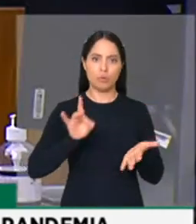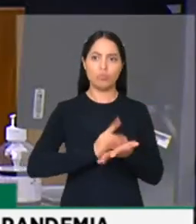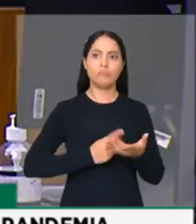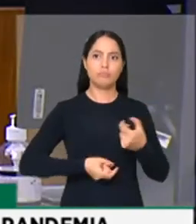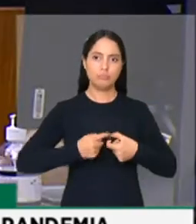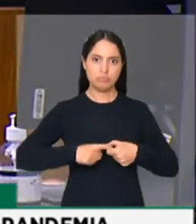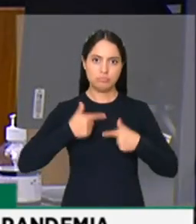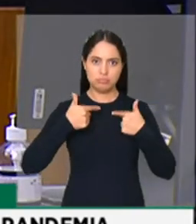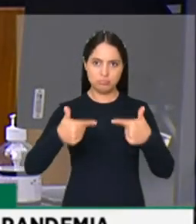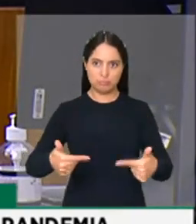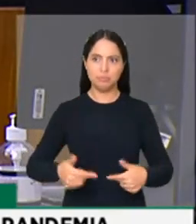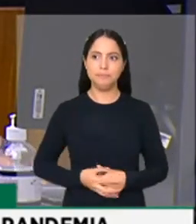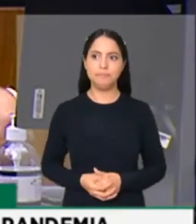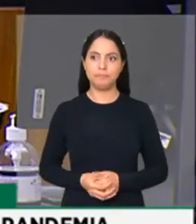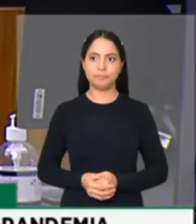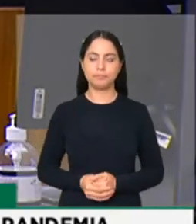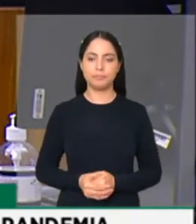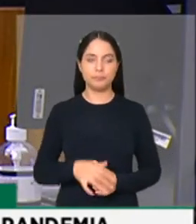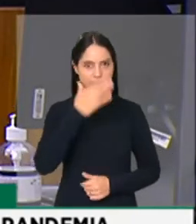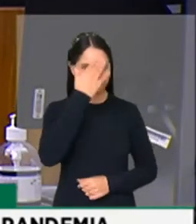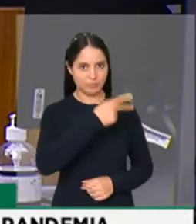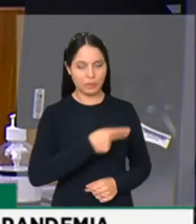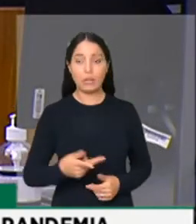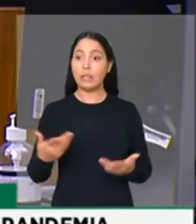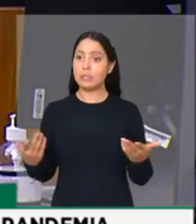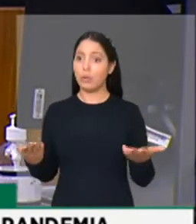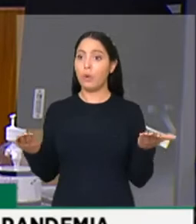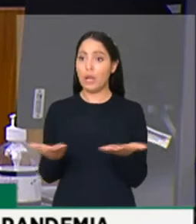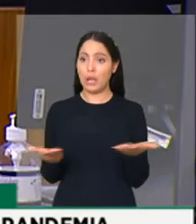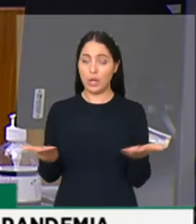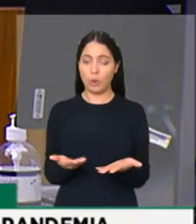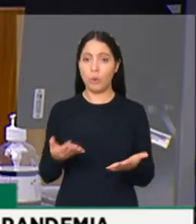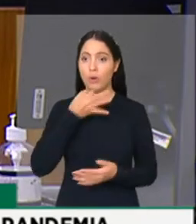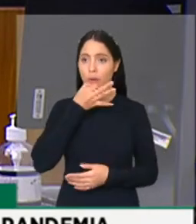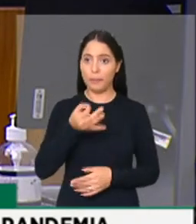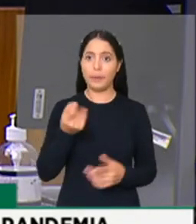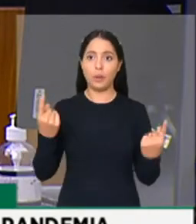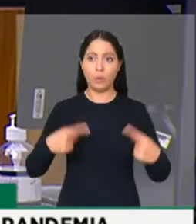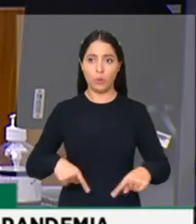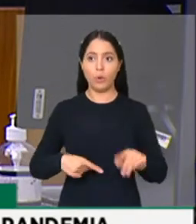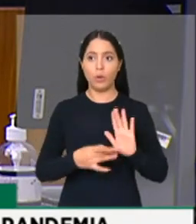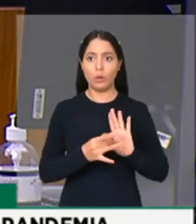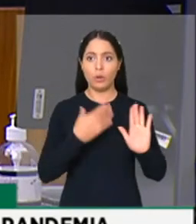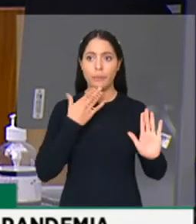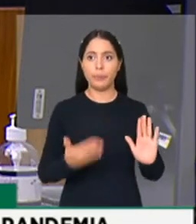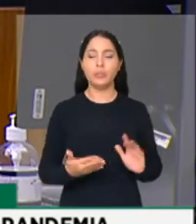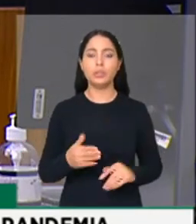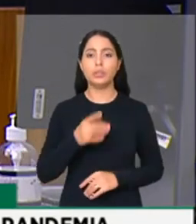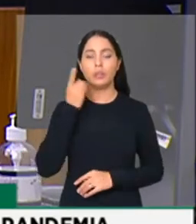PRESIDENTE. -- [PRESIDENTE]: PARA ENCAMINHAR CONTRA O REQUERIMENTO, DEPUTADO CORONEL